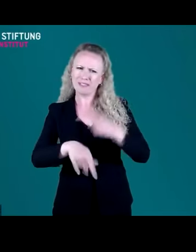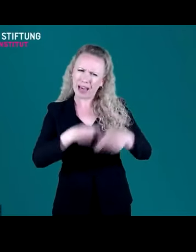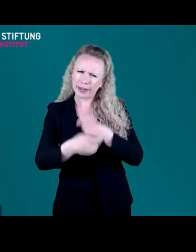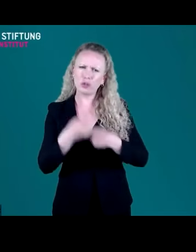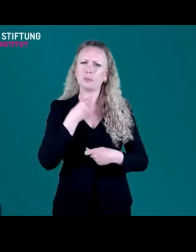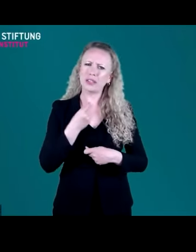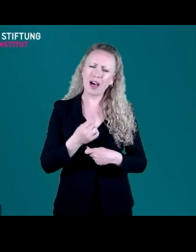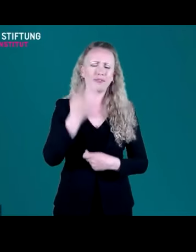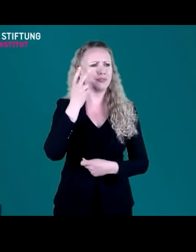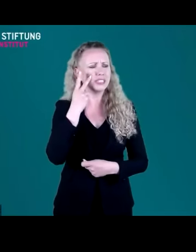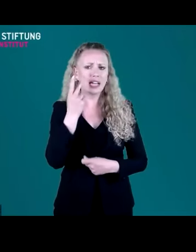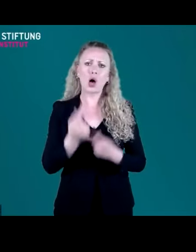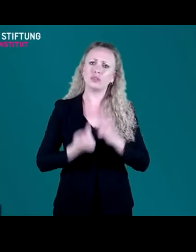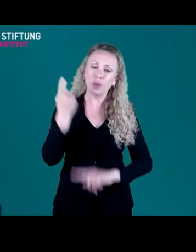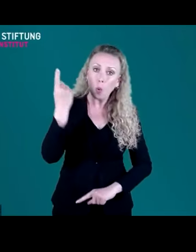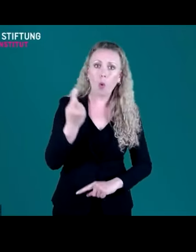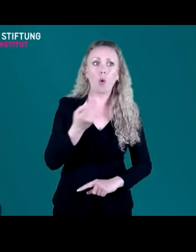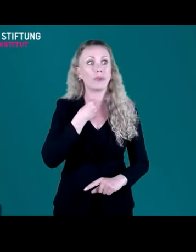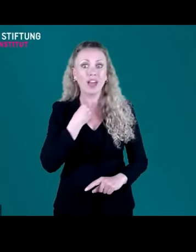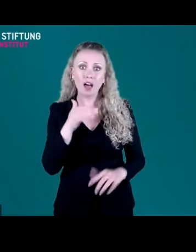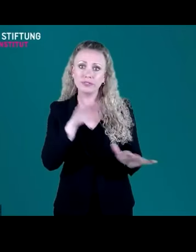und Bekämpfung von Antifeminismus zu gewinnen.